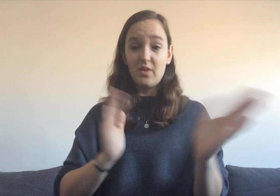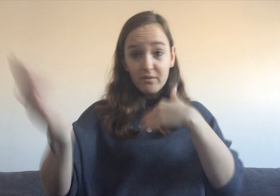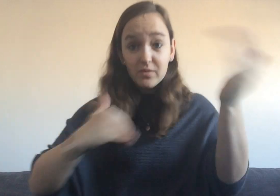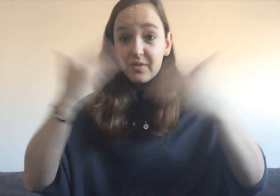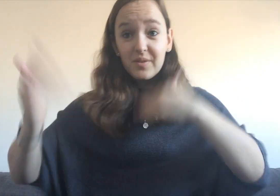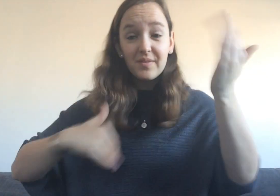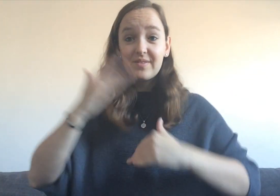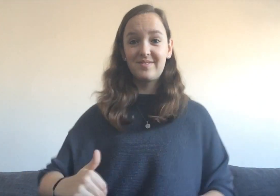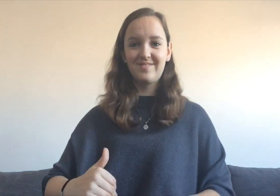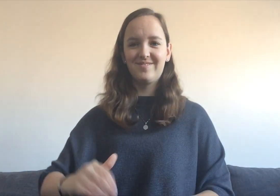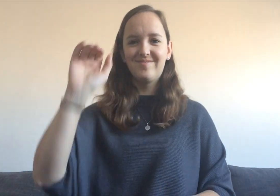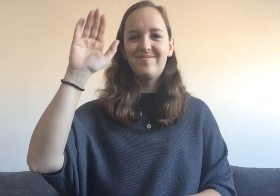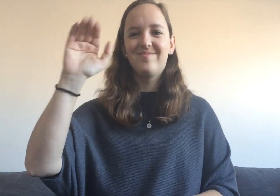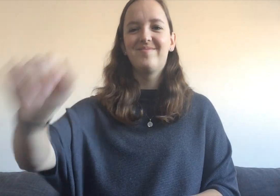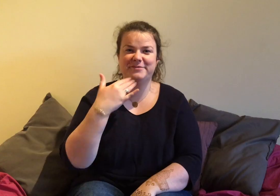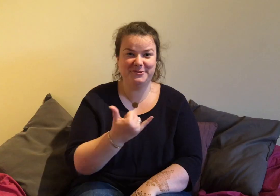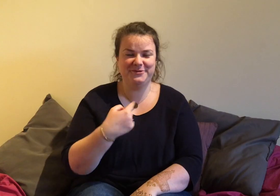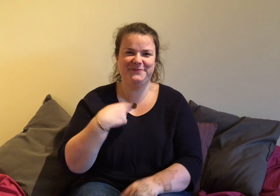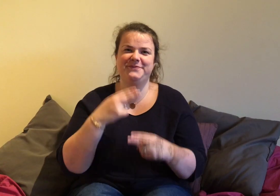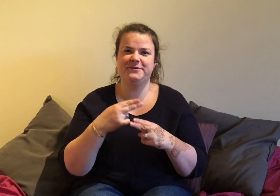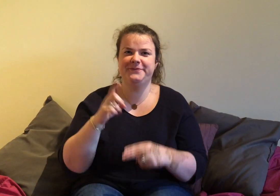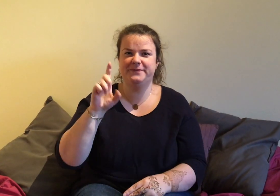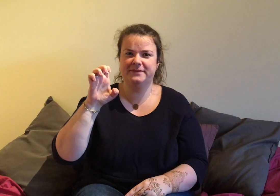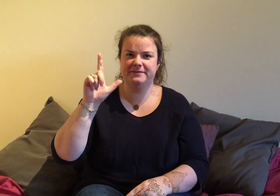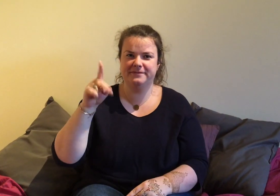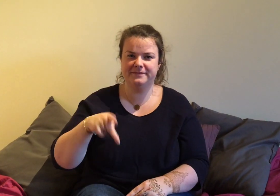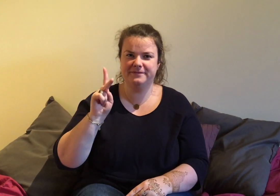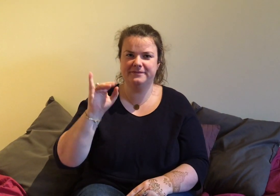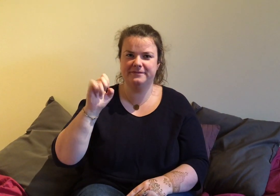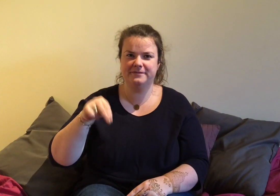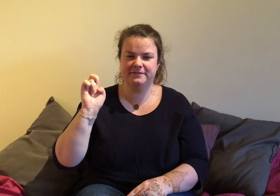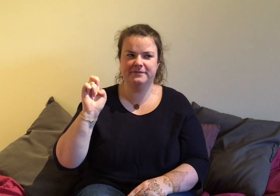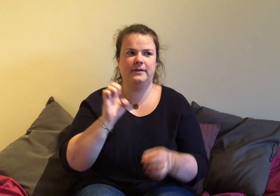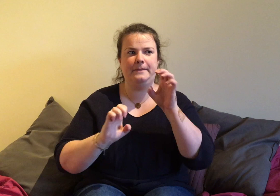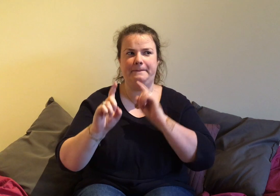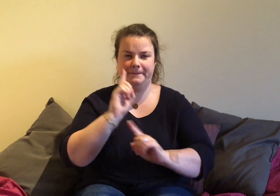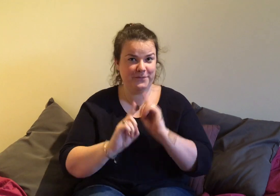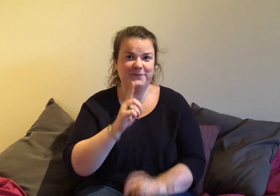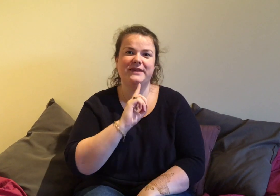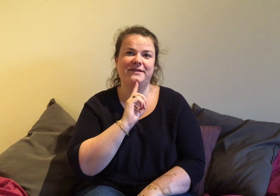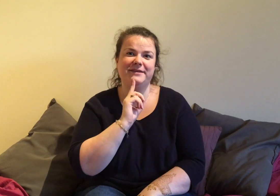Alors venez! Au revoir Bonjour! je m’appelle Delphine